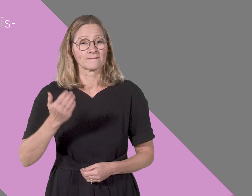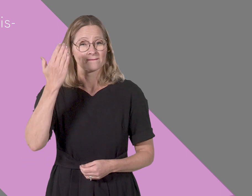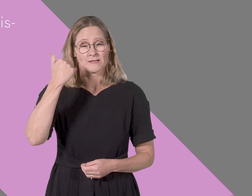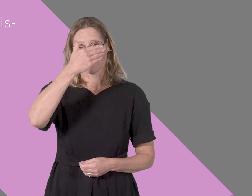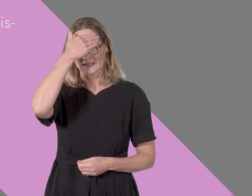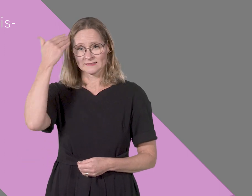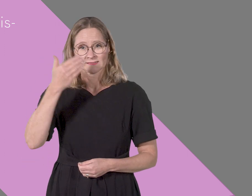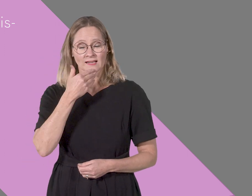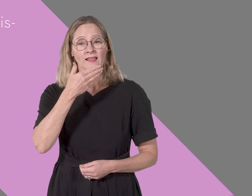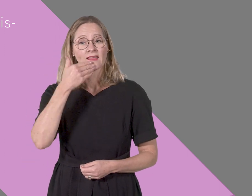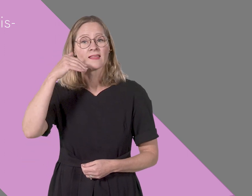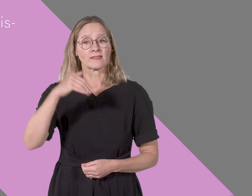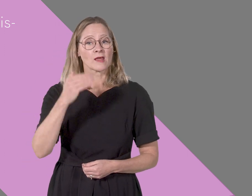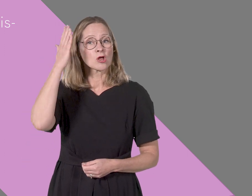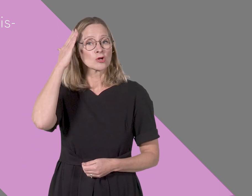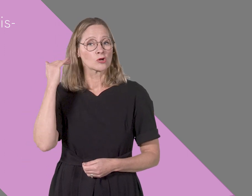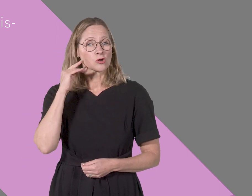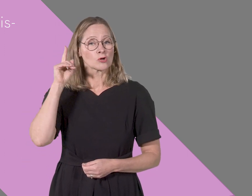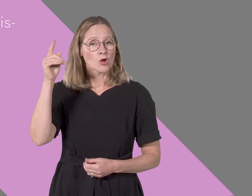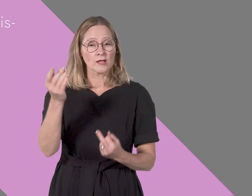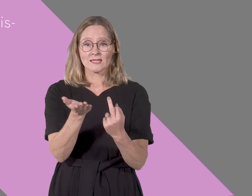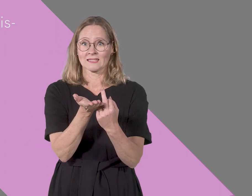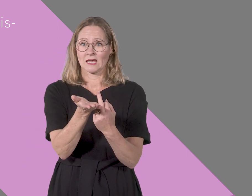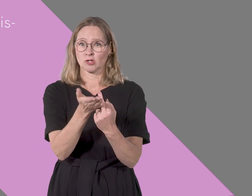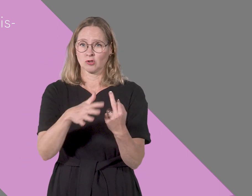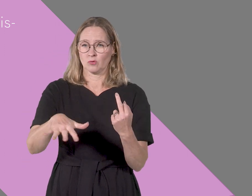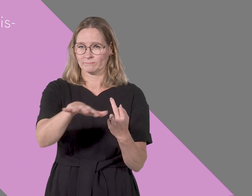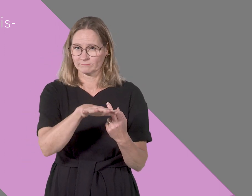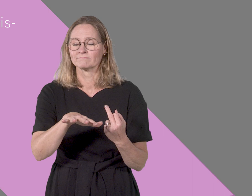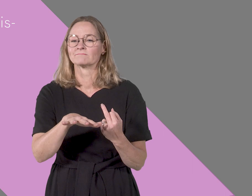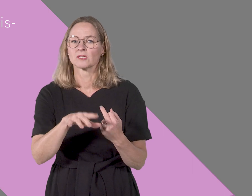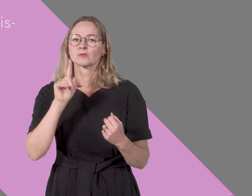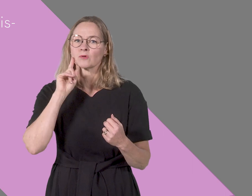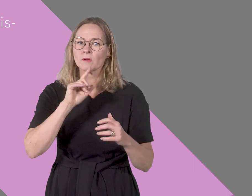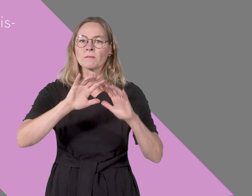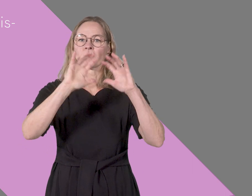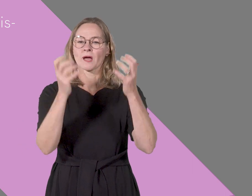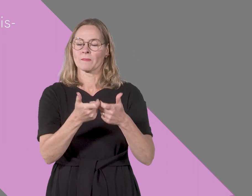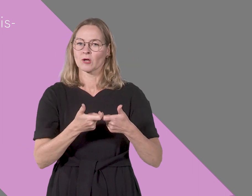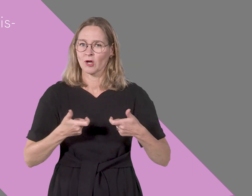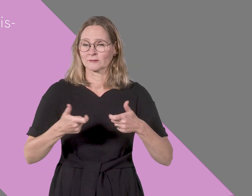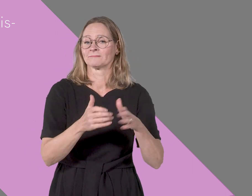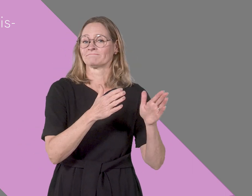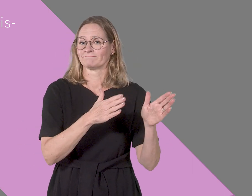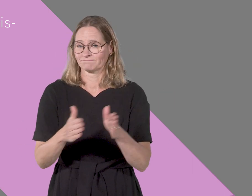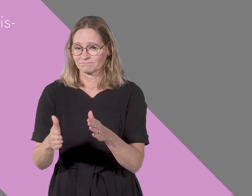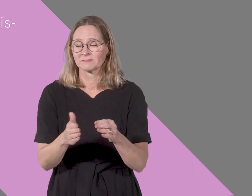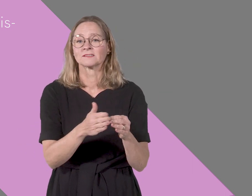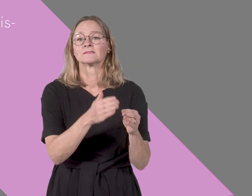Kuurojen maailmankongressi järjestettiin viime kesänä Etelä-Korean Jejussa.